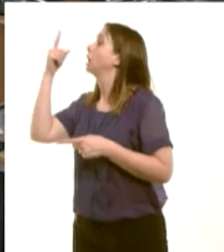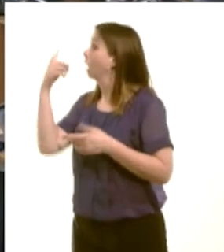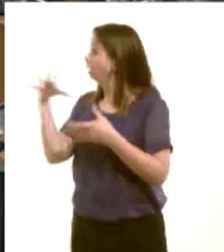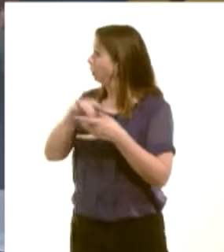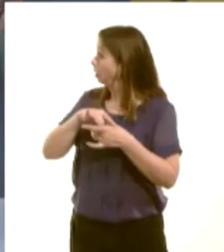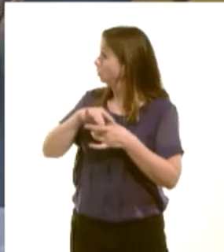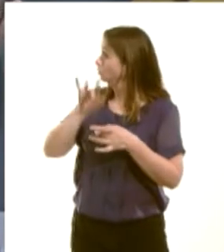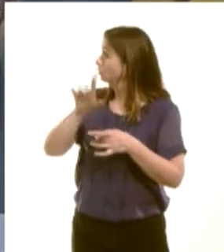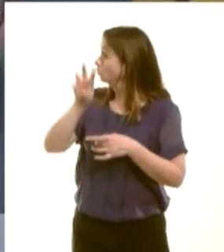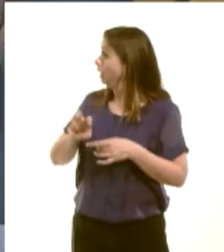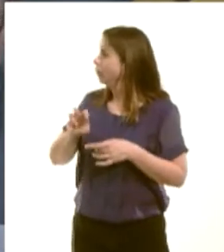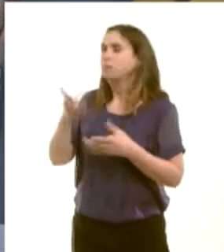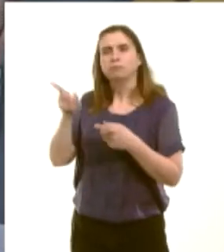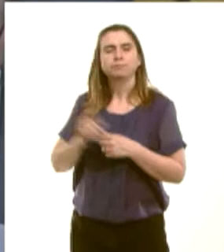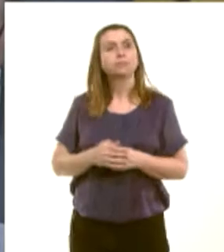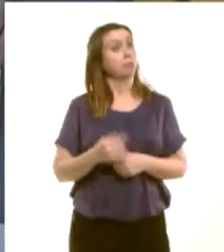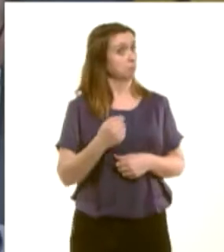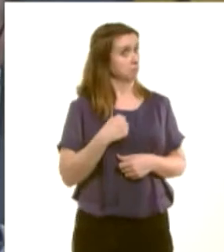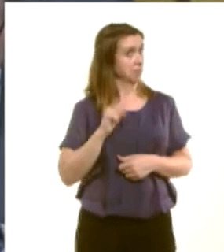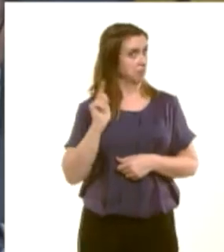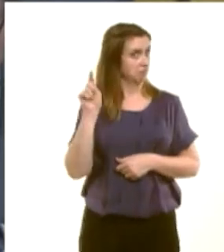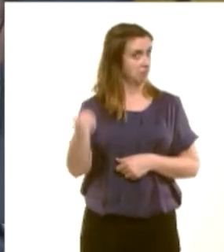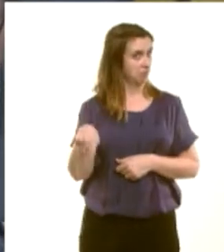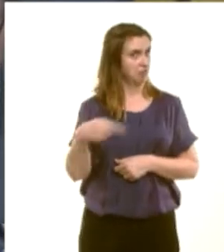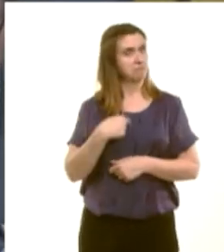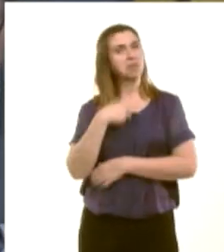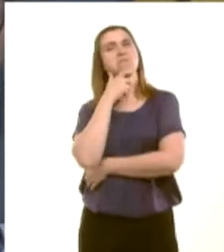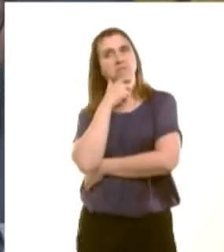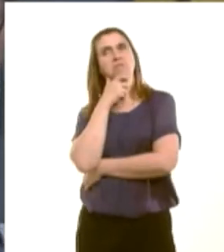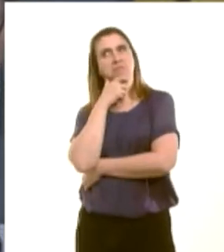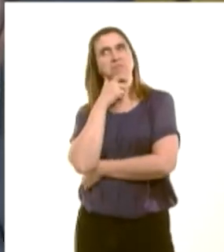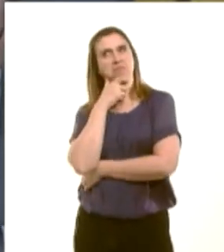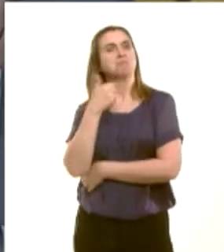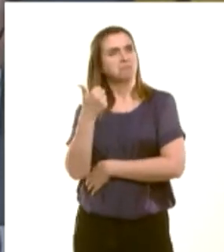y gynhadledd yn un gadarnhaol iawn, gyda nifer o enghreifftiau o arfer da wrth recriwtio